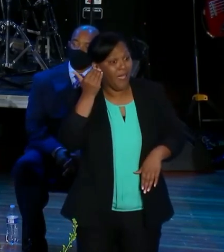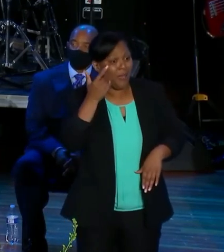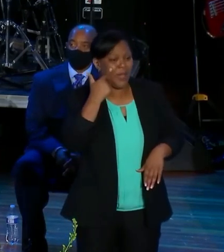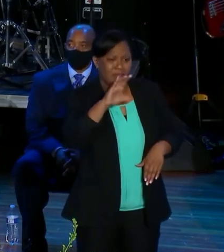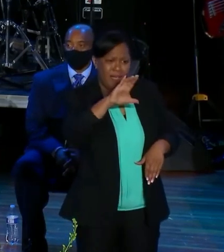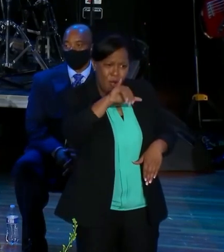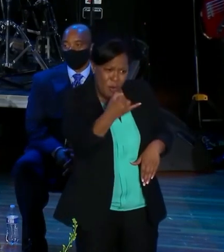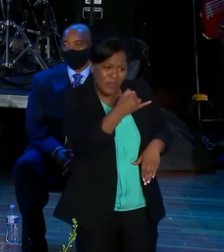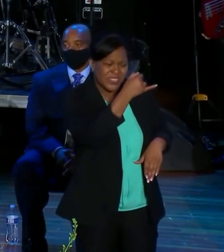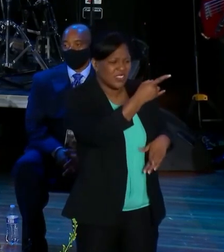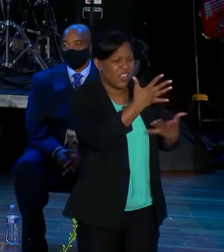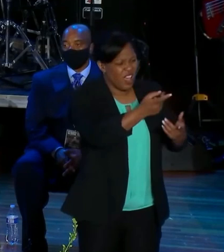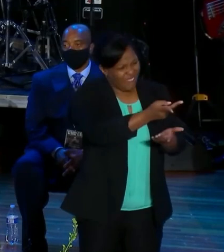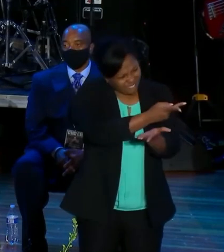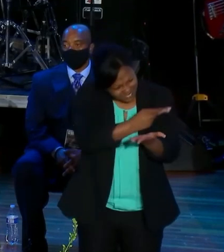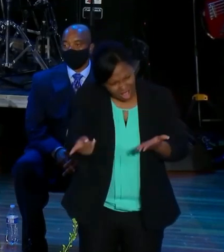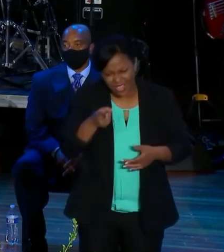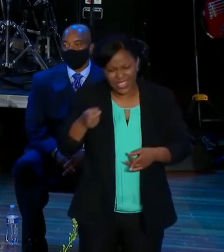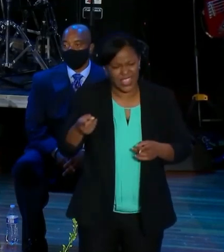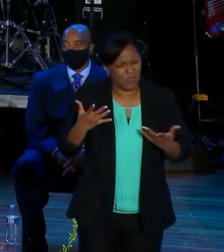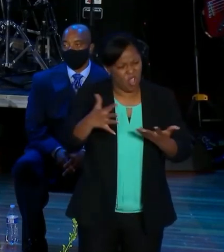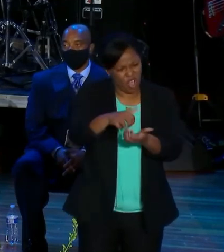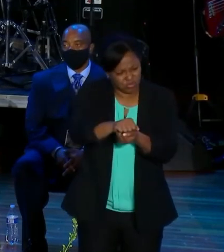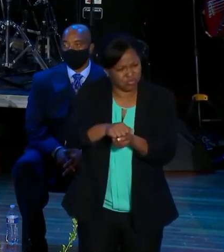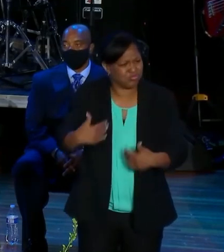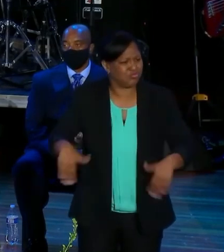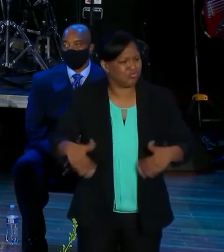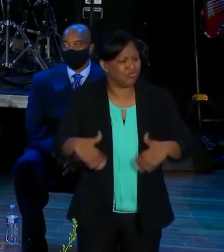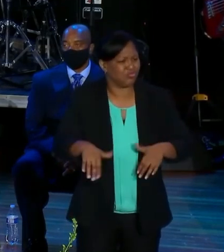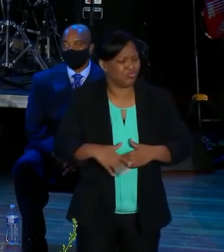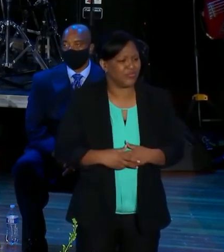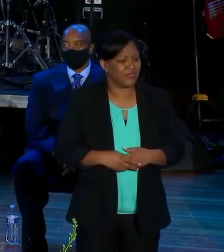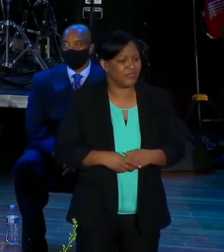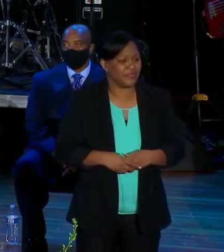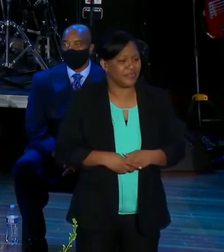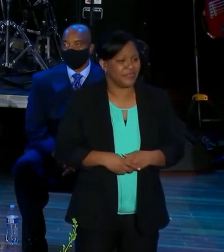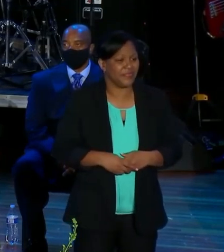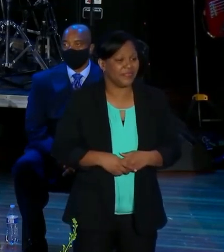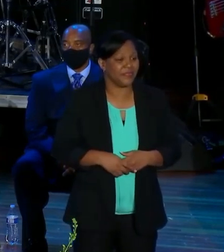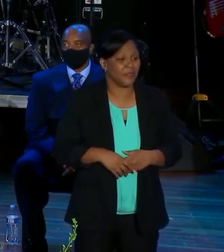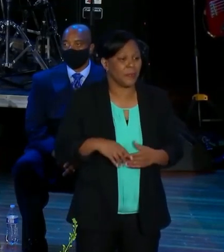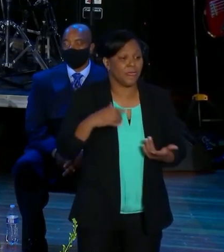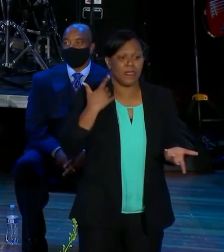Han dog därför att somliga inte uppträdde korrekt